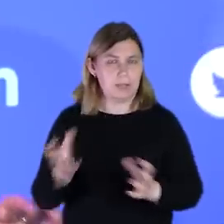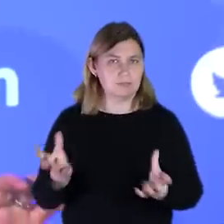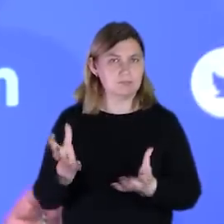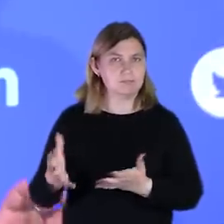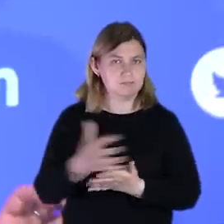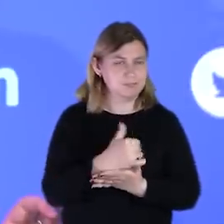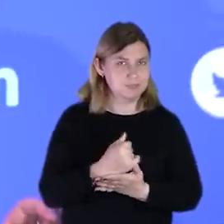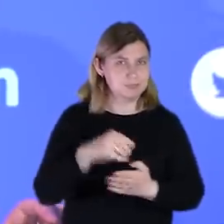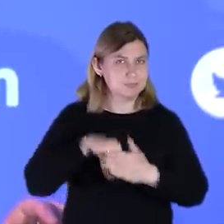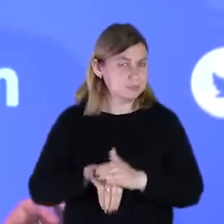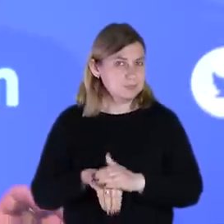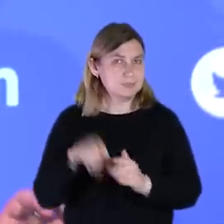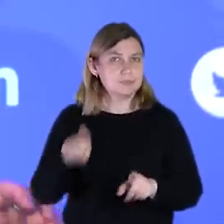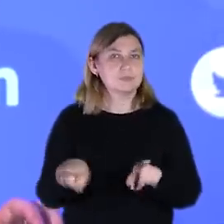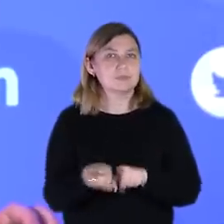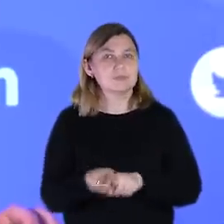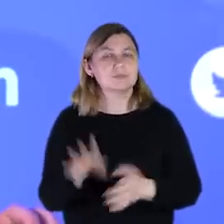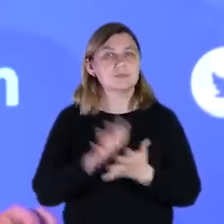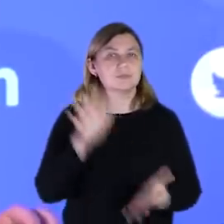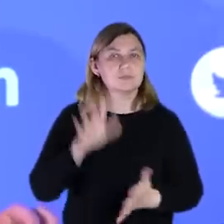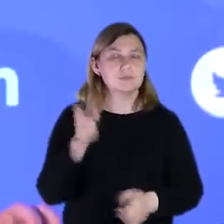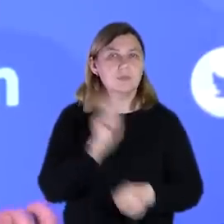I najczęściej, jeśli chodzi o kontrwywiadowczą charakterystykę terenu,